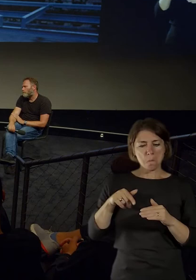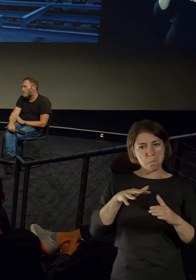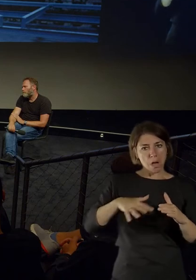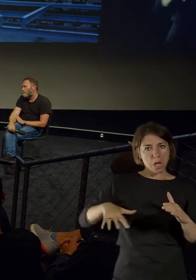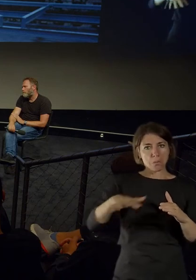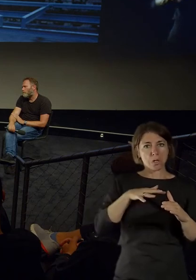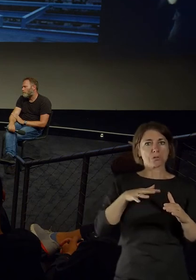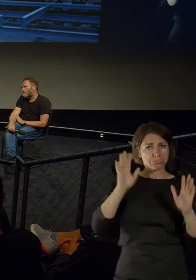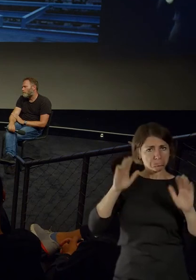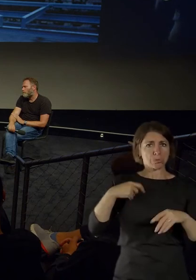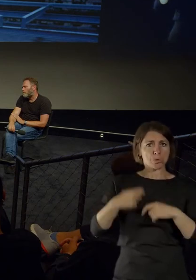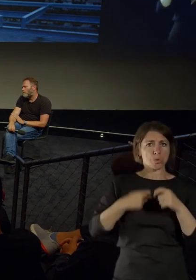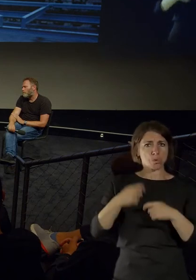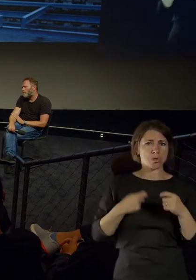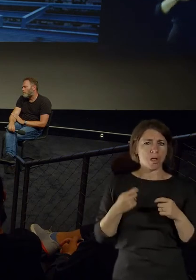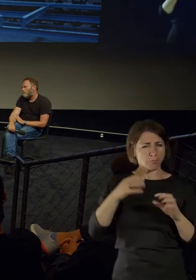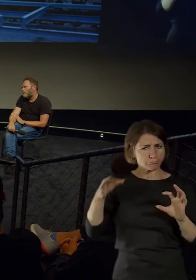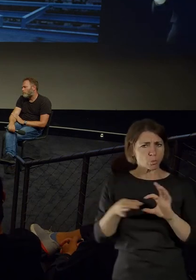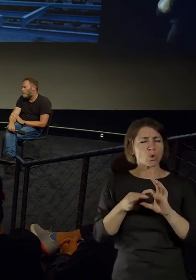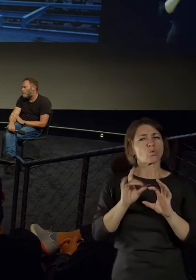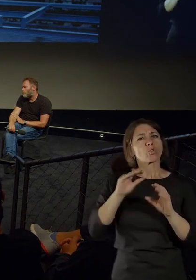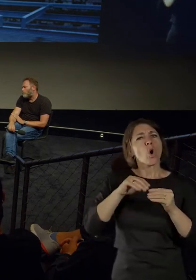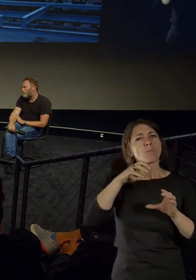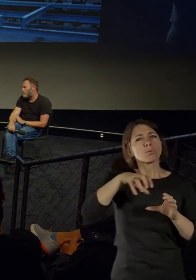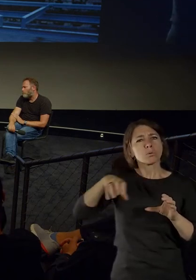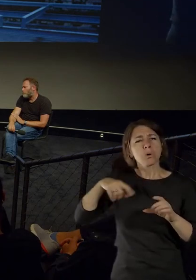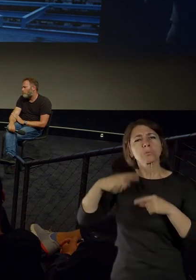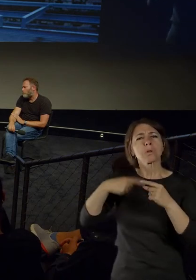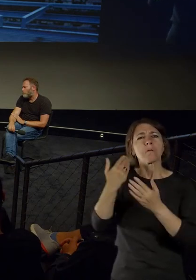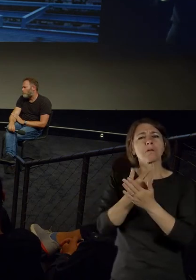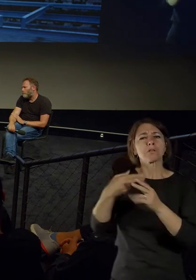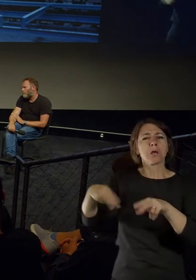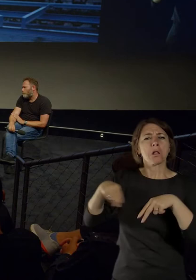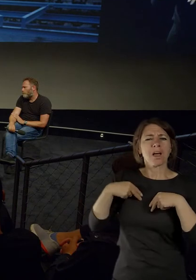se kterou můžu obchodovat. Ale to je prostě normální pragmatické uvažování, aby se to město vyplácelo.